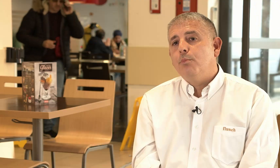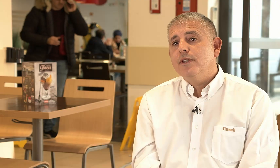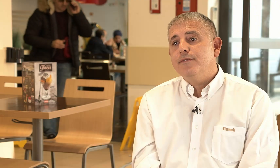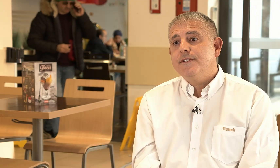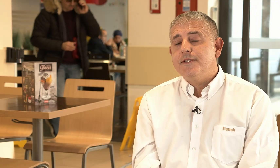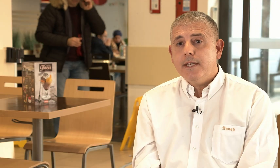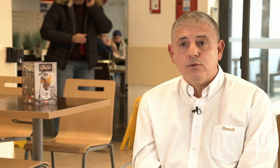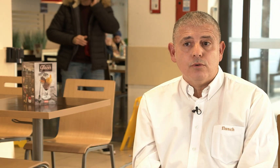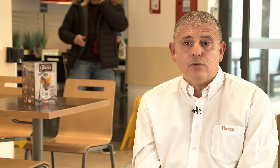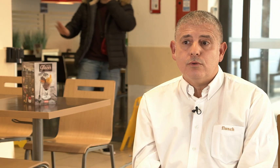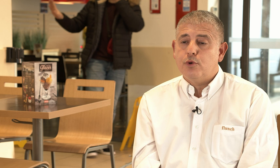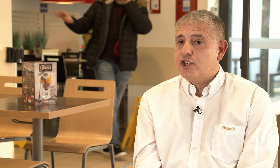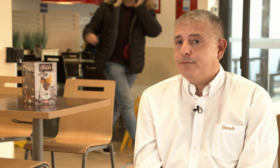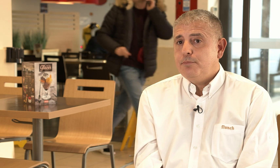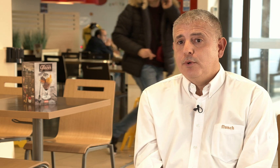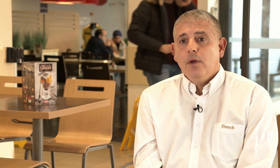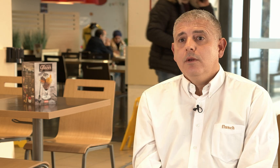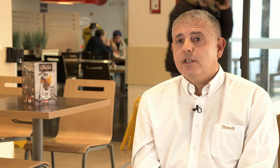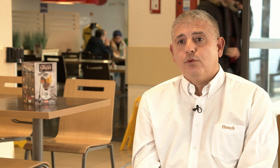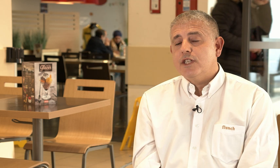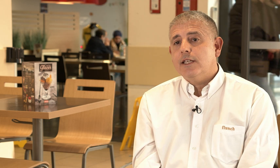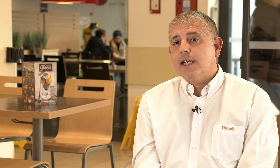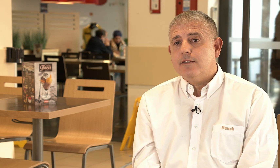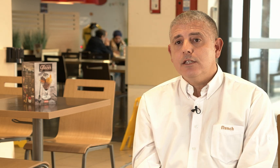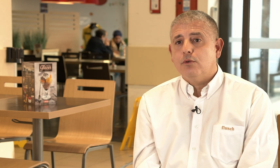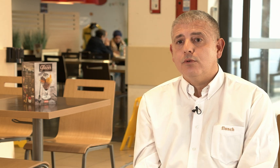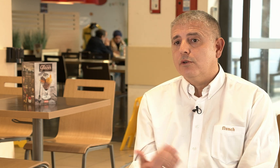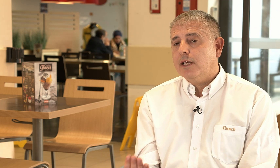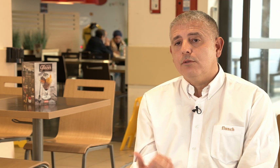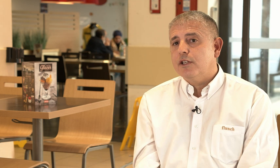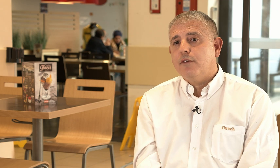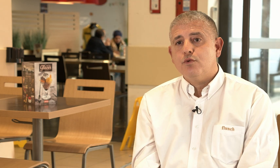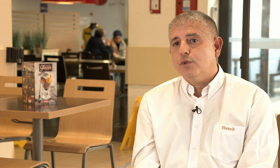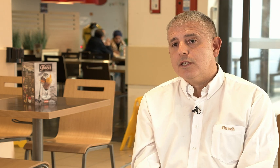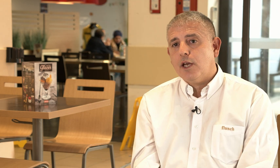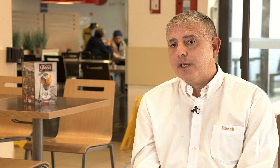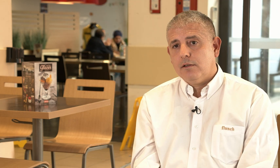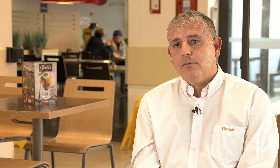On bénéficie d’aides de l’Agefiph, qui sont des aides classiques dans le cadre de l’intervention de l’interprète.